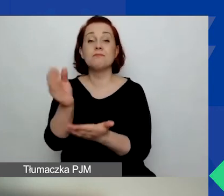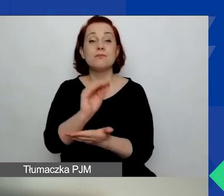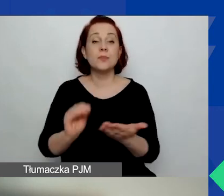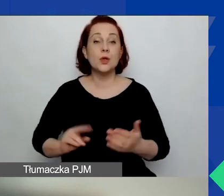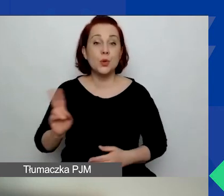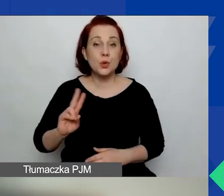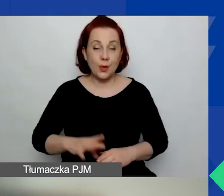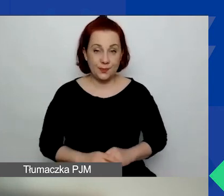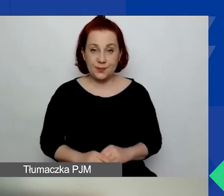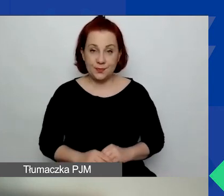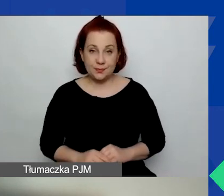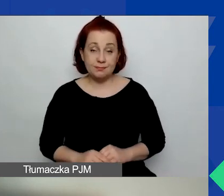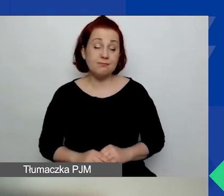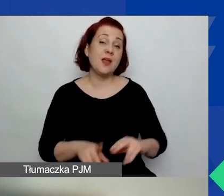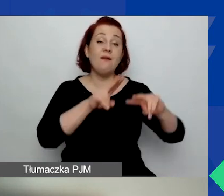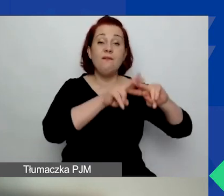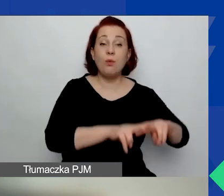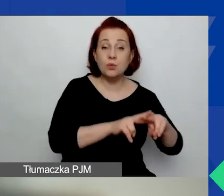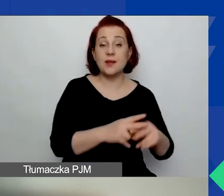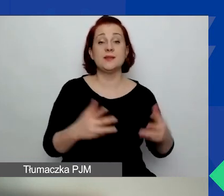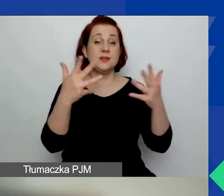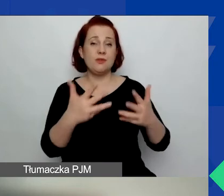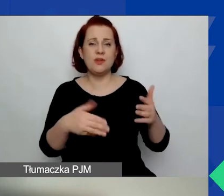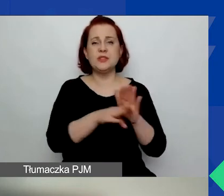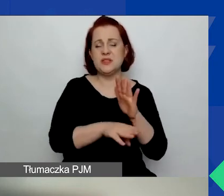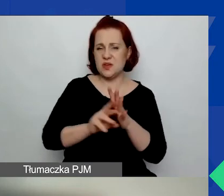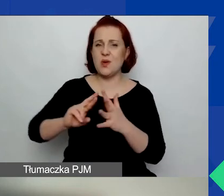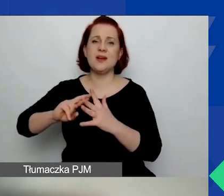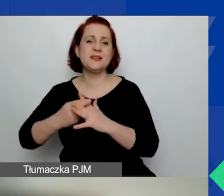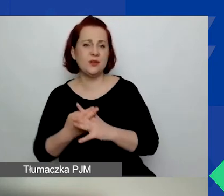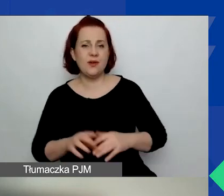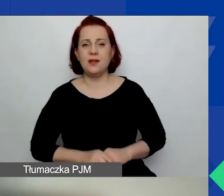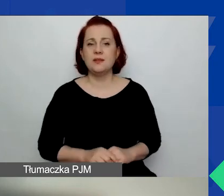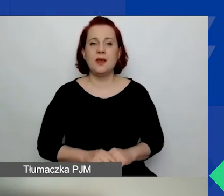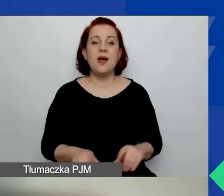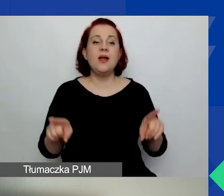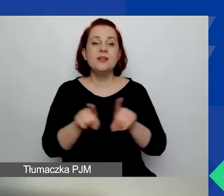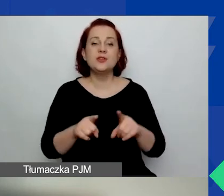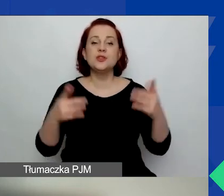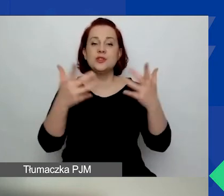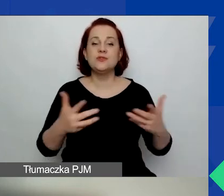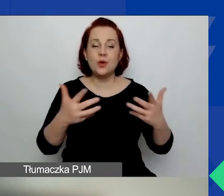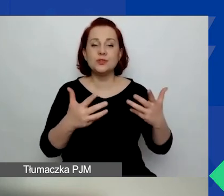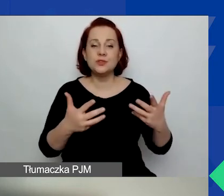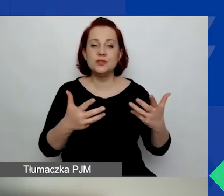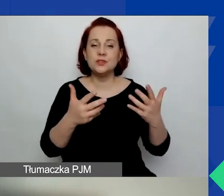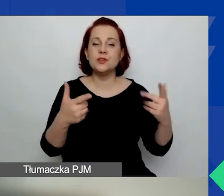Mogą być to fundacje, stowarzyszenia zwykłe i rejestrowe, związki stowarzyszeń, spółdzielnie socjalne,